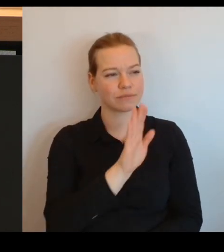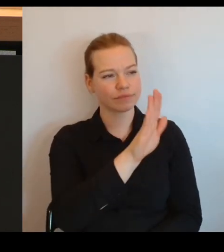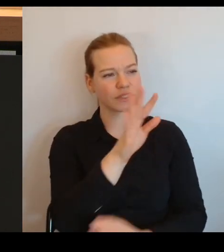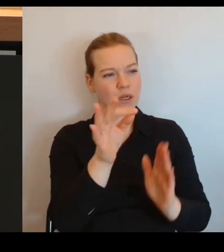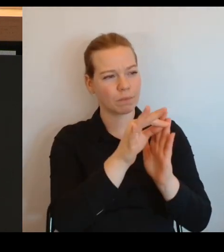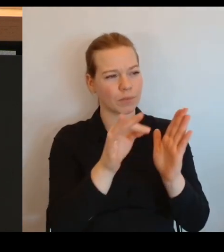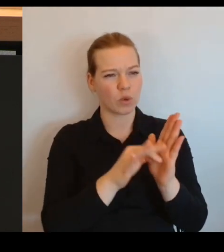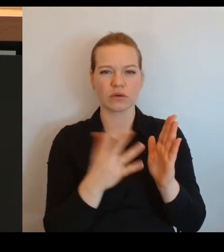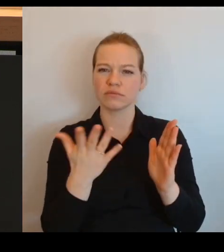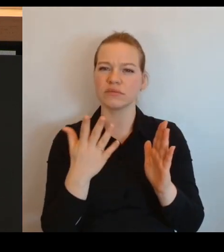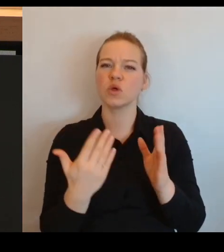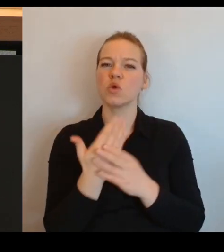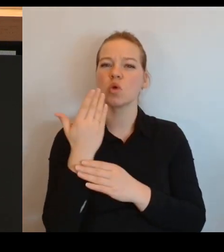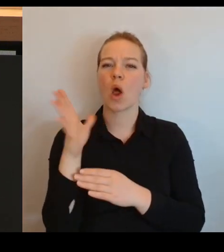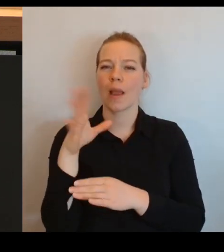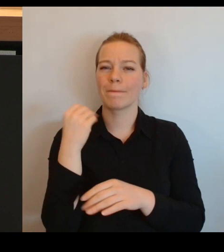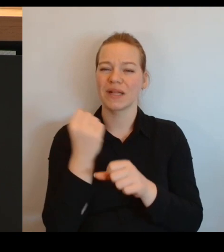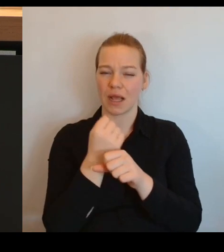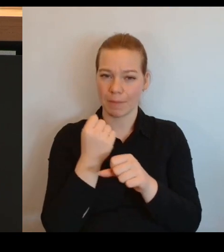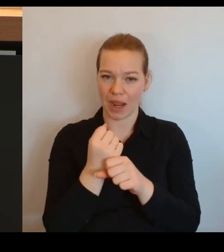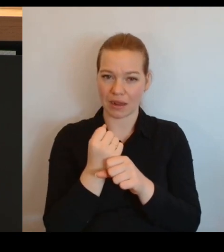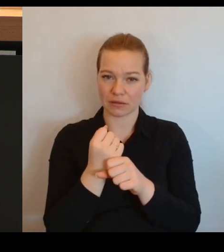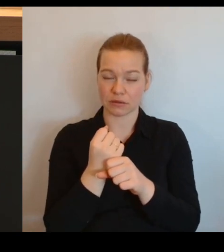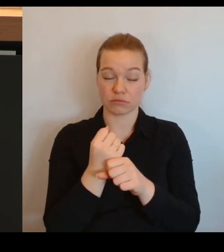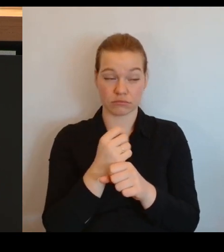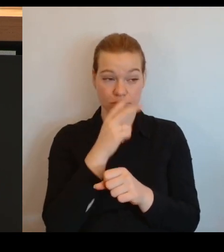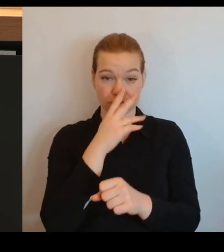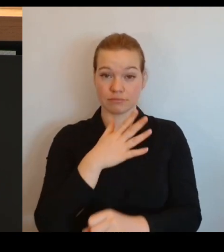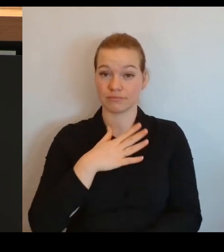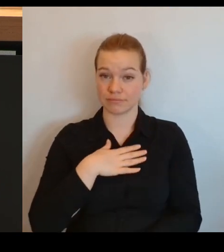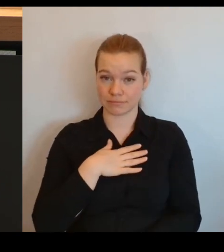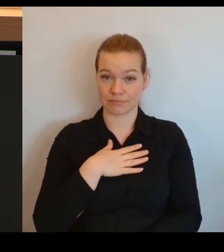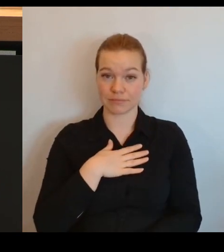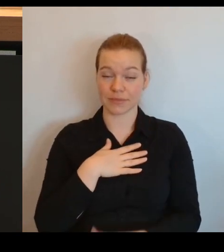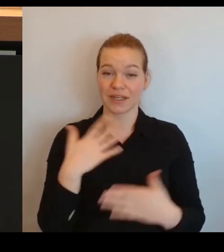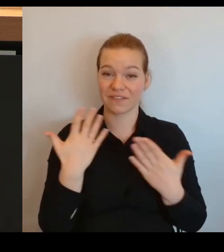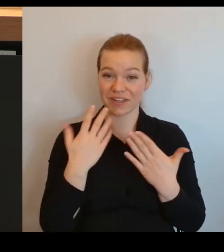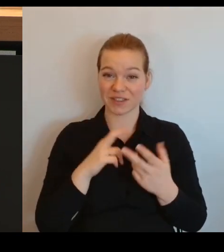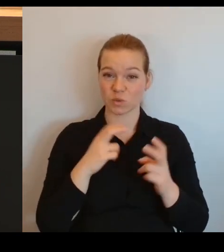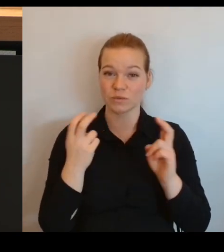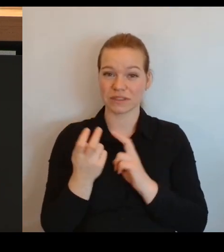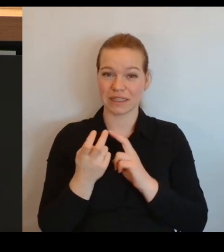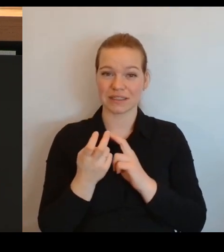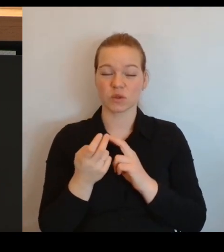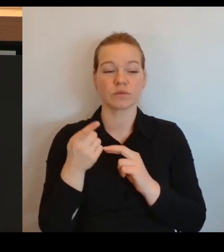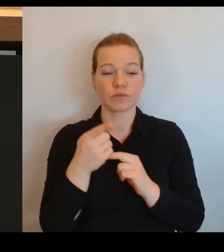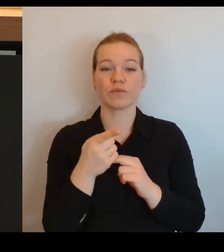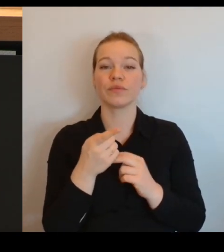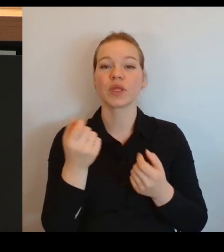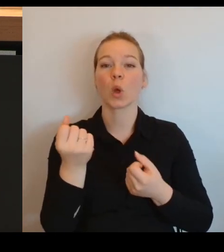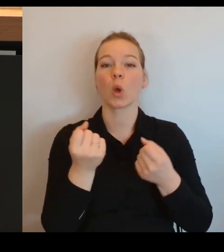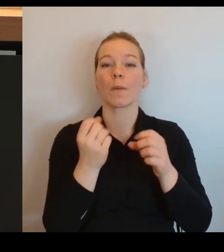getan haben in dem Wissen, dass wir einen Busfahrer Mangelproblem haben, in dem Wissen, dass es eine riesen Konkurrenz auf dem Markt gibt, in dem